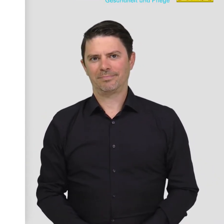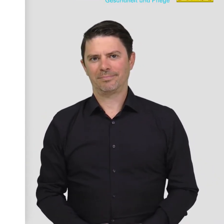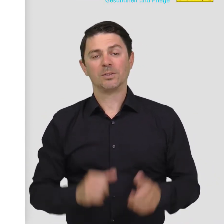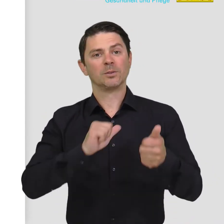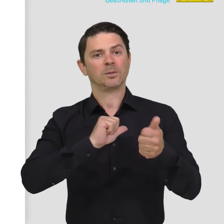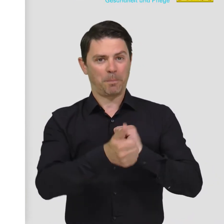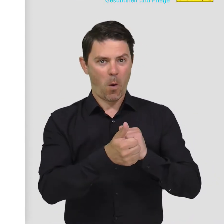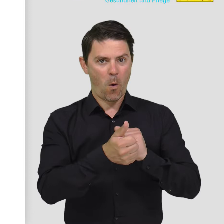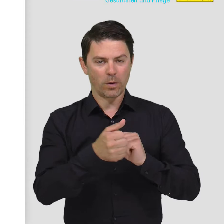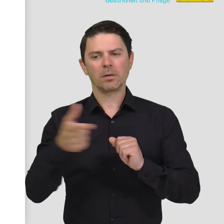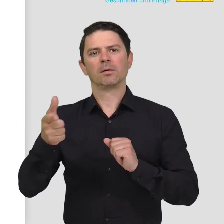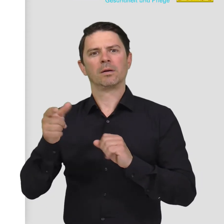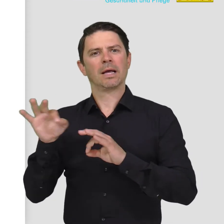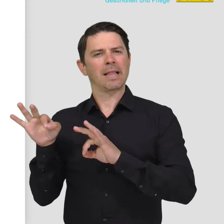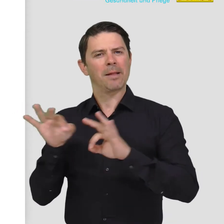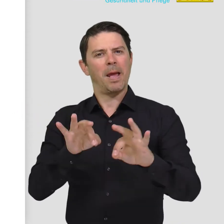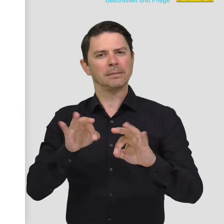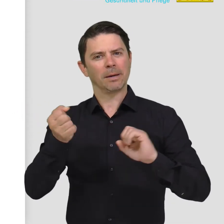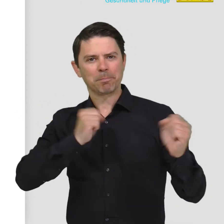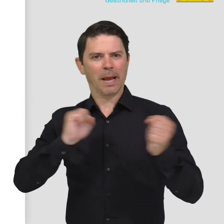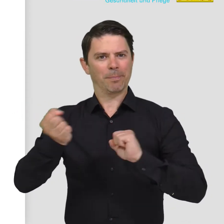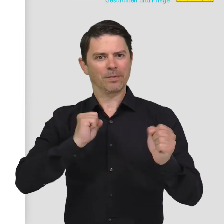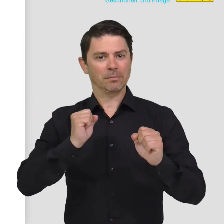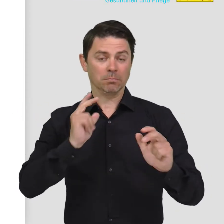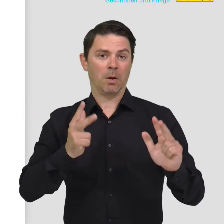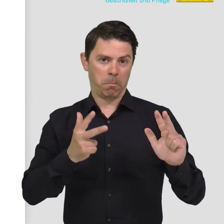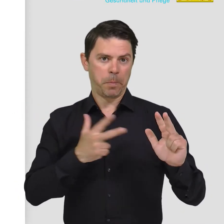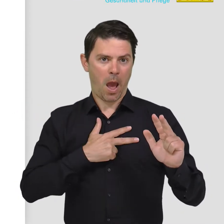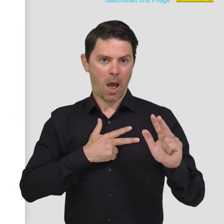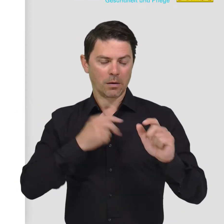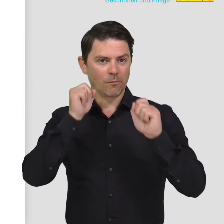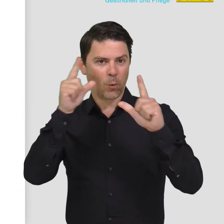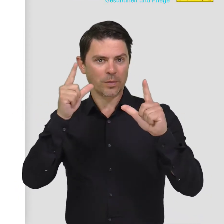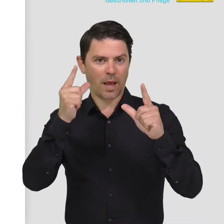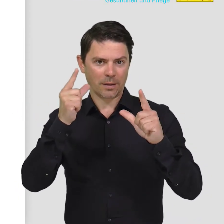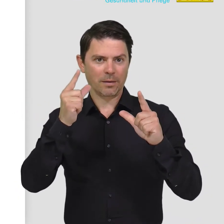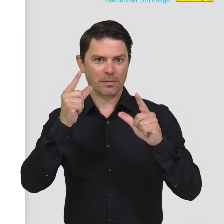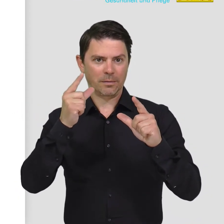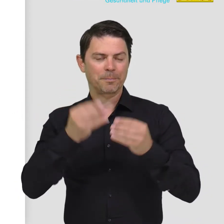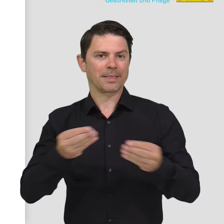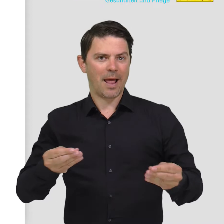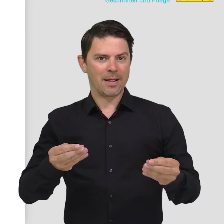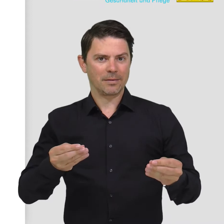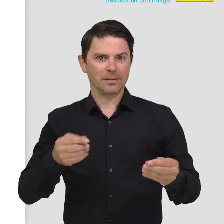Sport und regelmäßige Bewegung sind wahre Wundermittel: